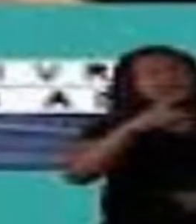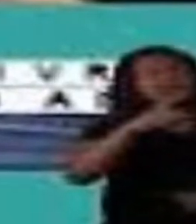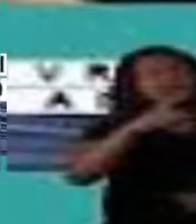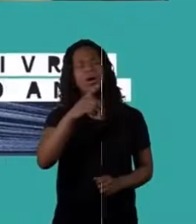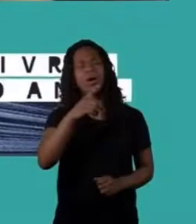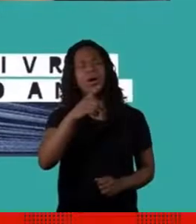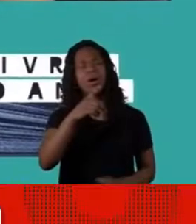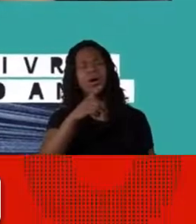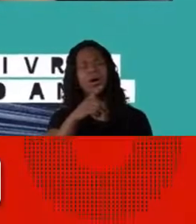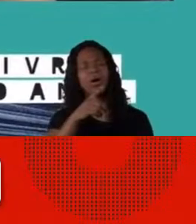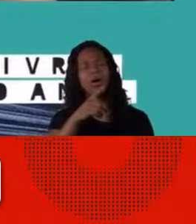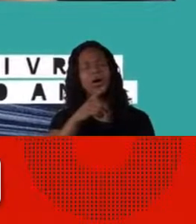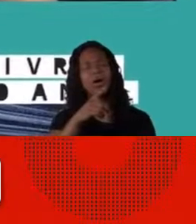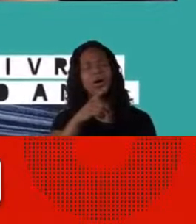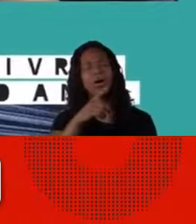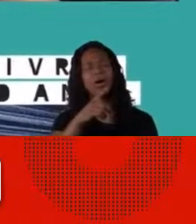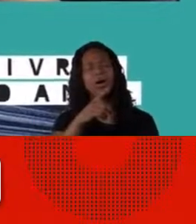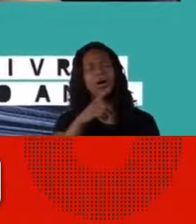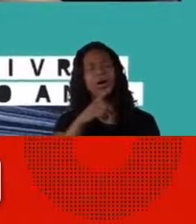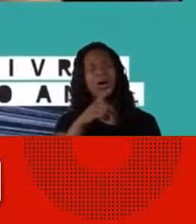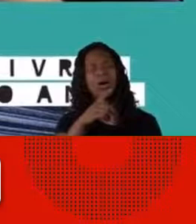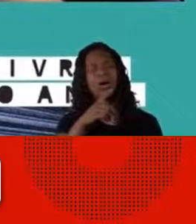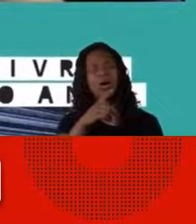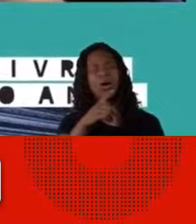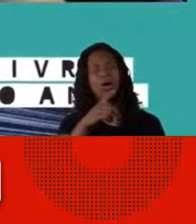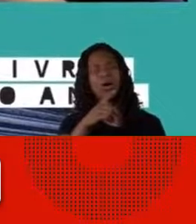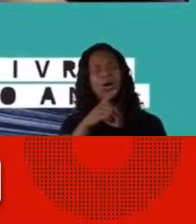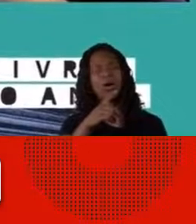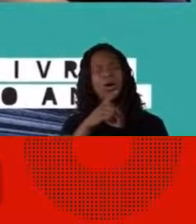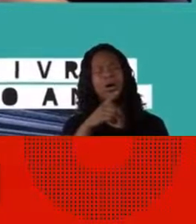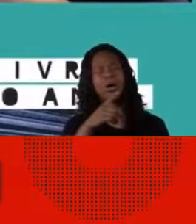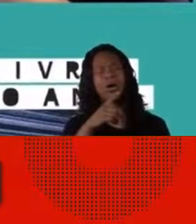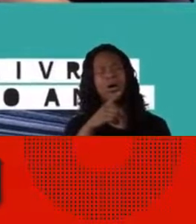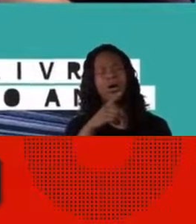a mais do que no ano passado. Formado por especialistas de cada categoria,